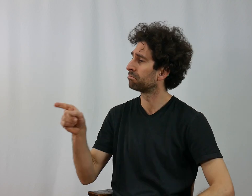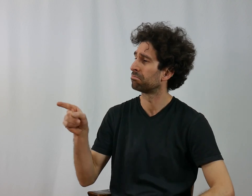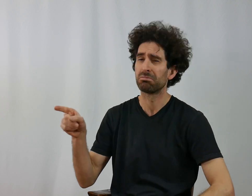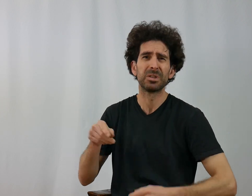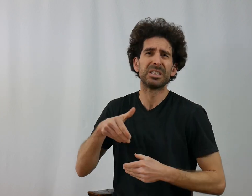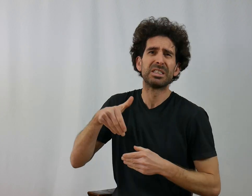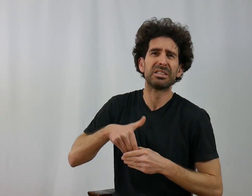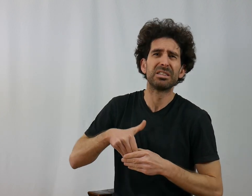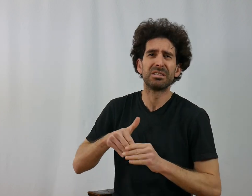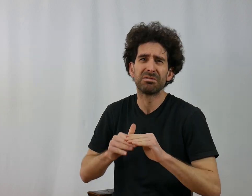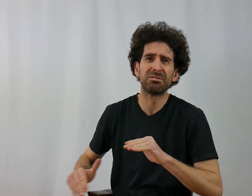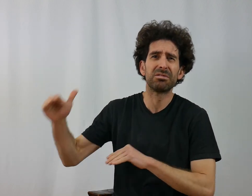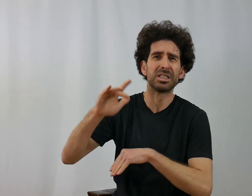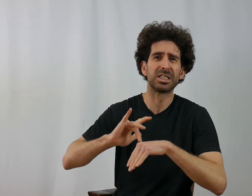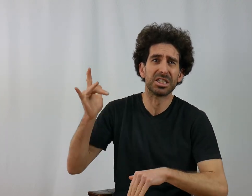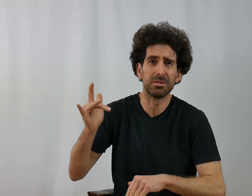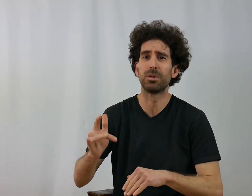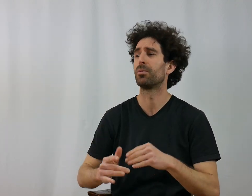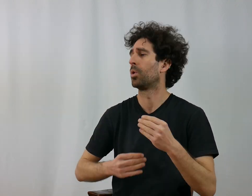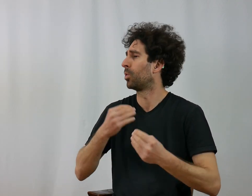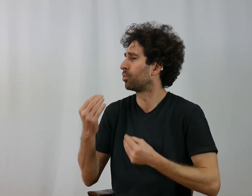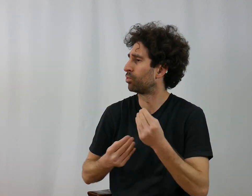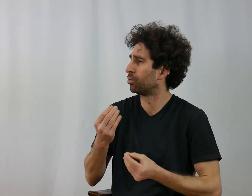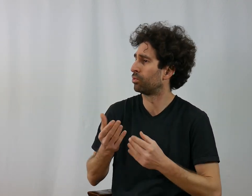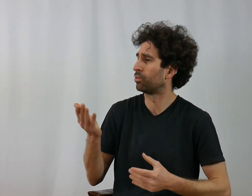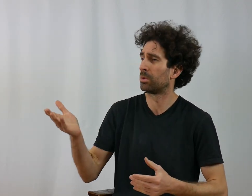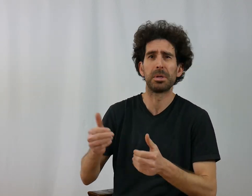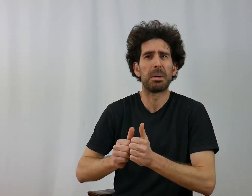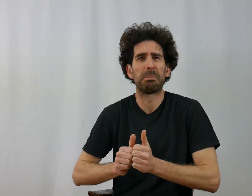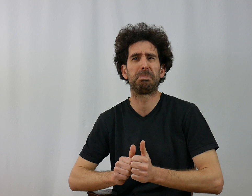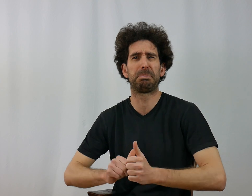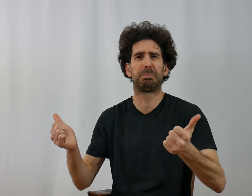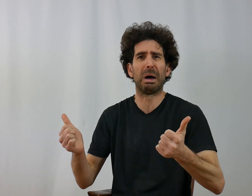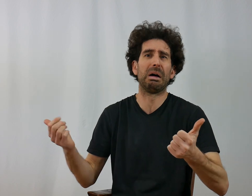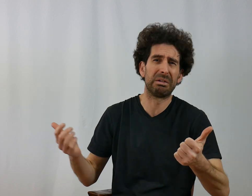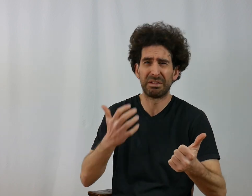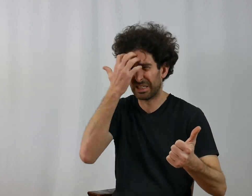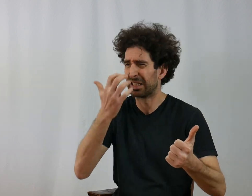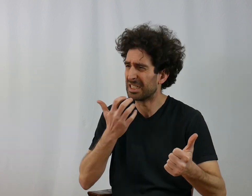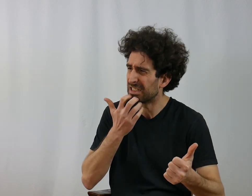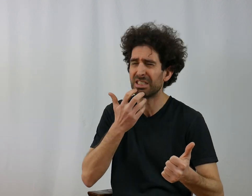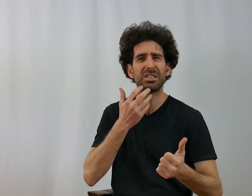Elle est hypersensible depuis petite ou bien elle sort d'une séparation triste